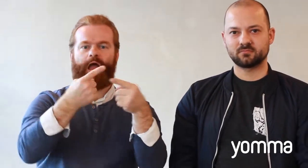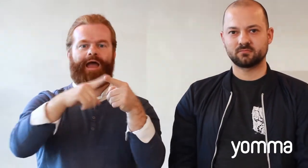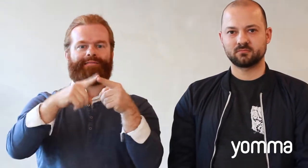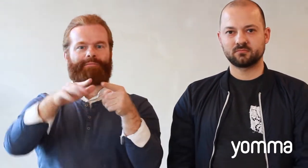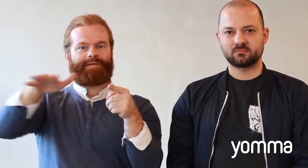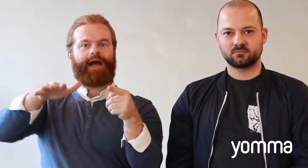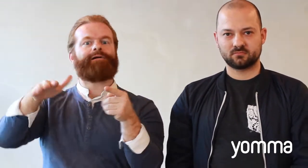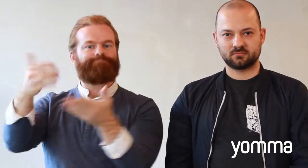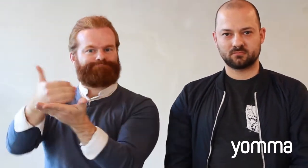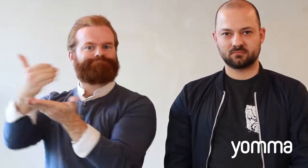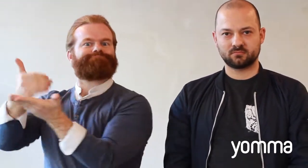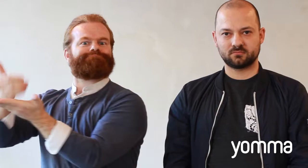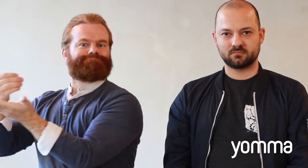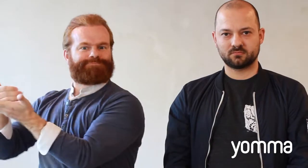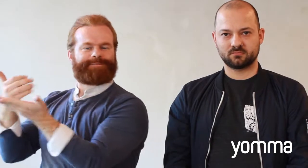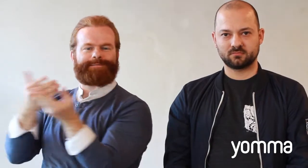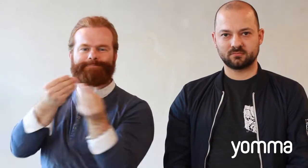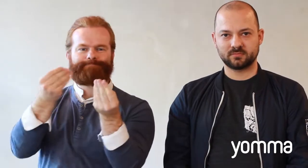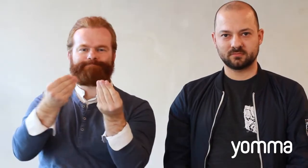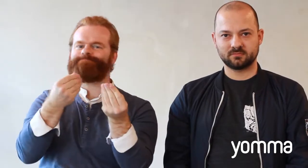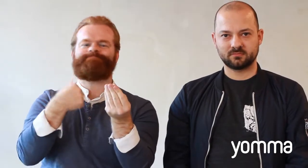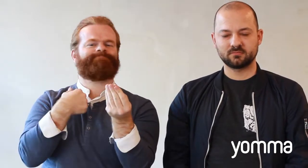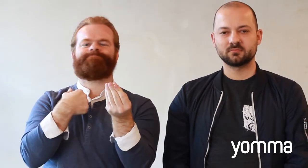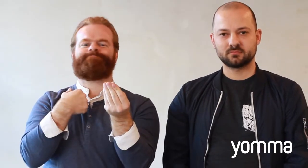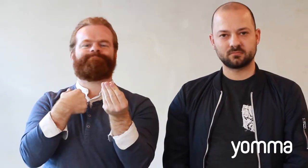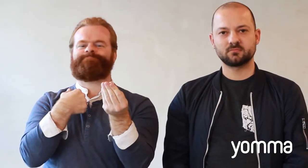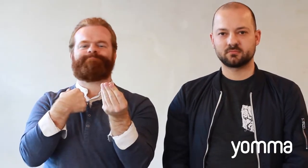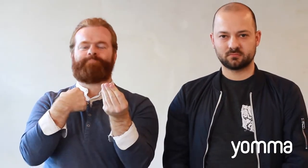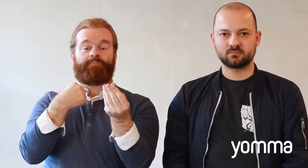In anderen Bereichen sind wir wirtschaftlich stärker. So kamen wir zur Entscheidung.